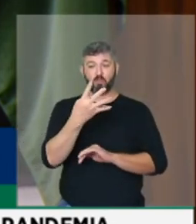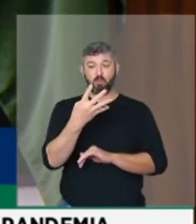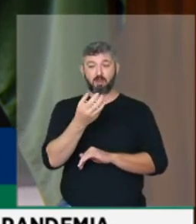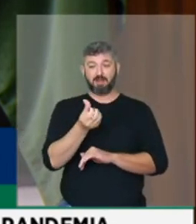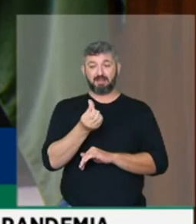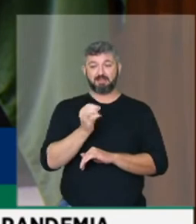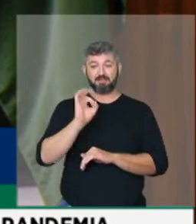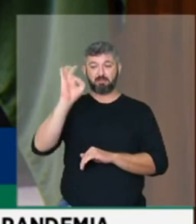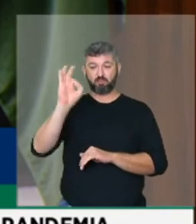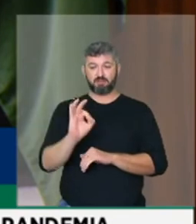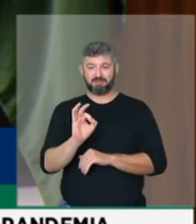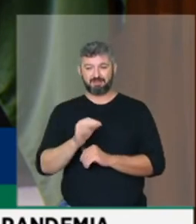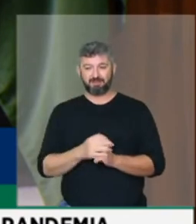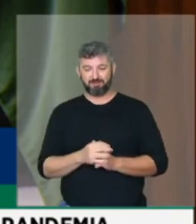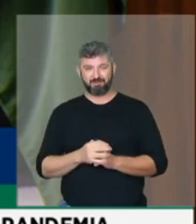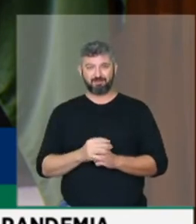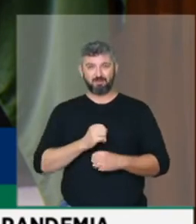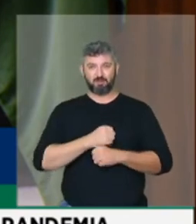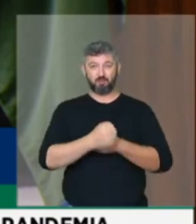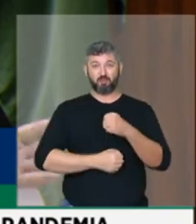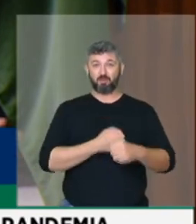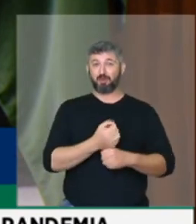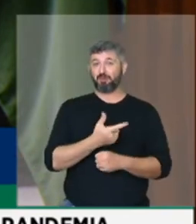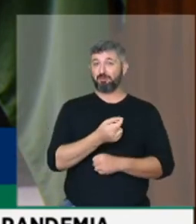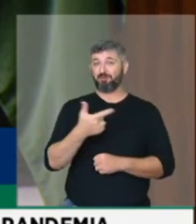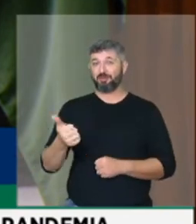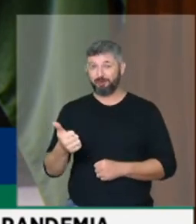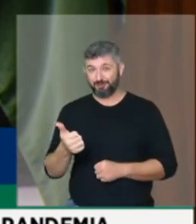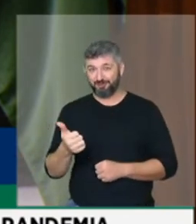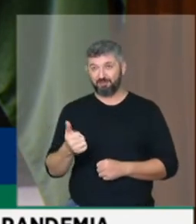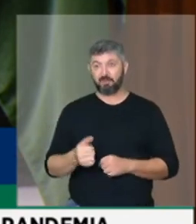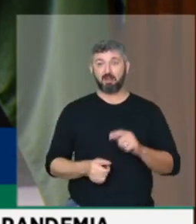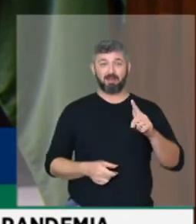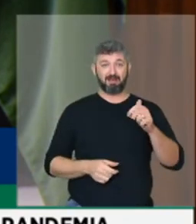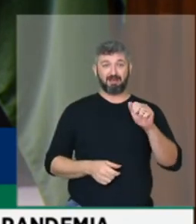É BAGATELA DE 46% SÓ EM 2021. O GÁS DE COZINHA 22.7 E AGORA, O ANÚNCIO DO GÁS QUE